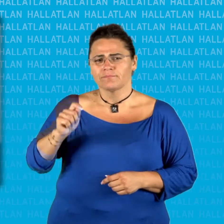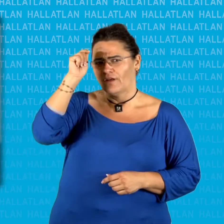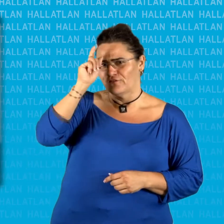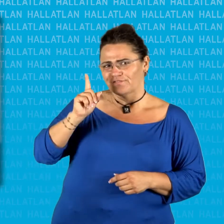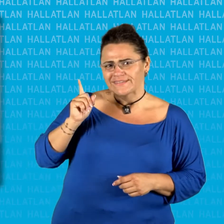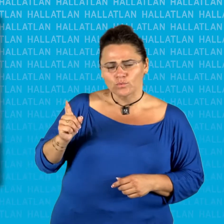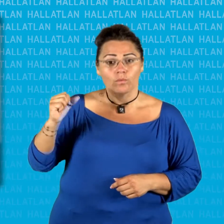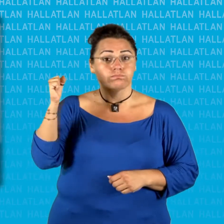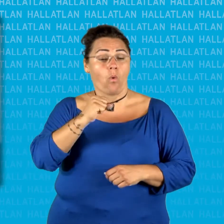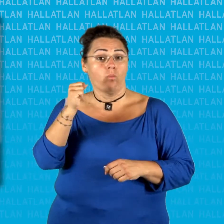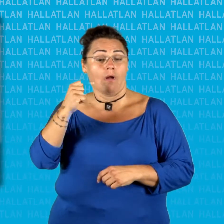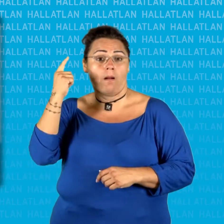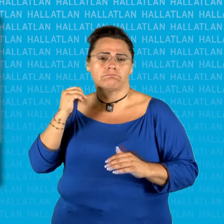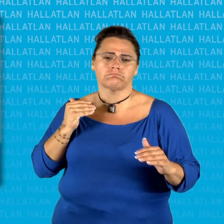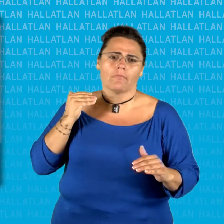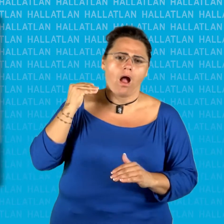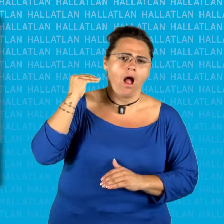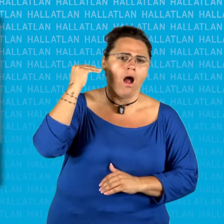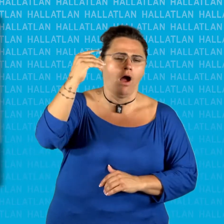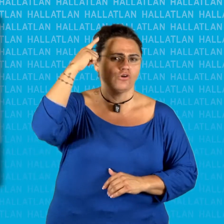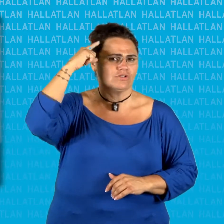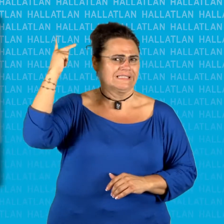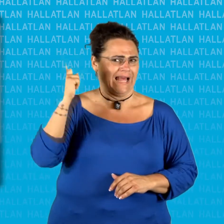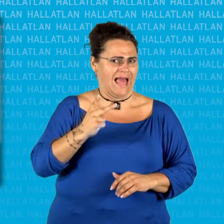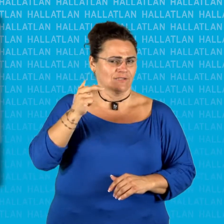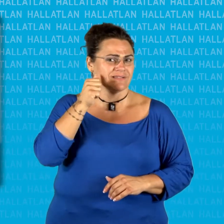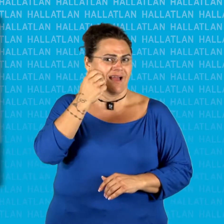A kimagaslóan magas intelligenciahányadossal rendelkező fiú